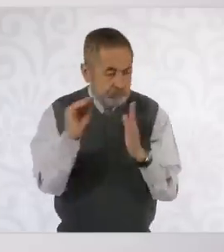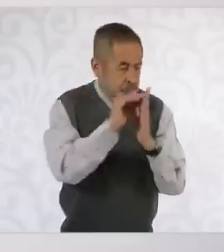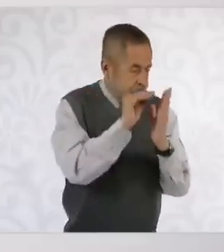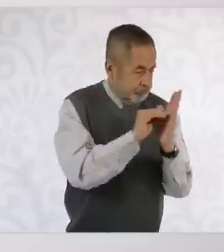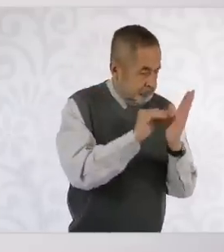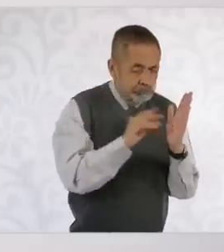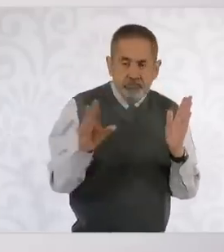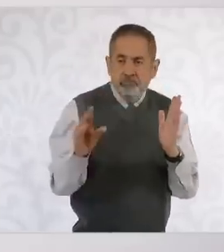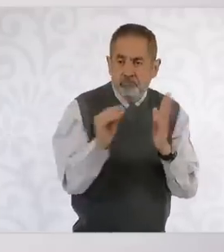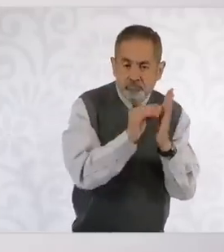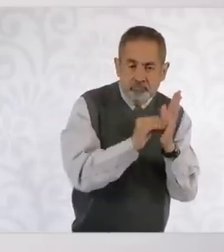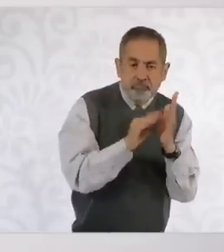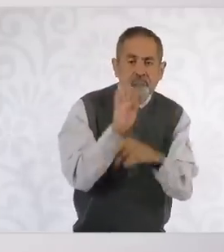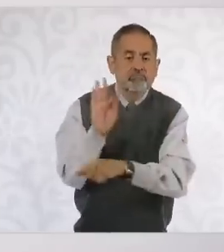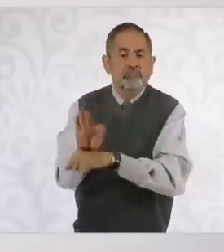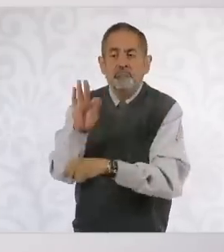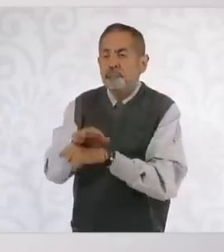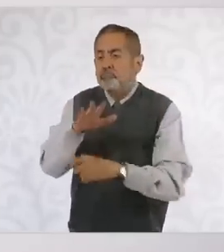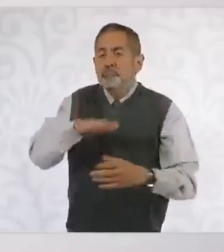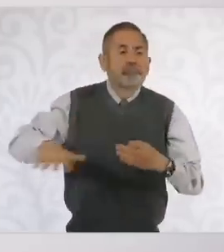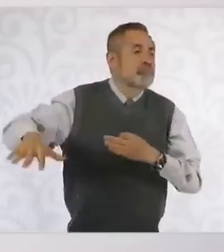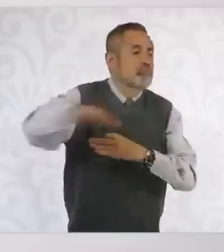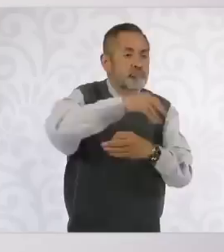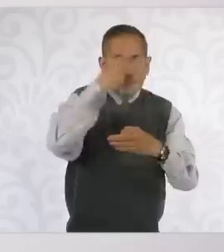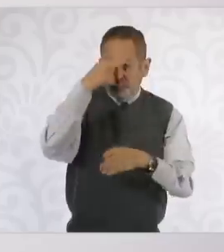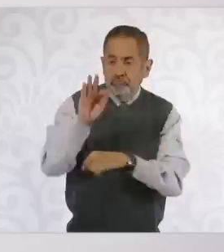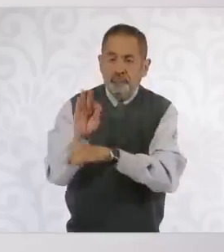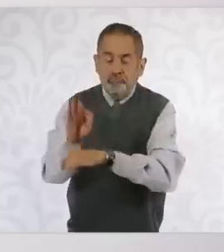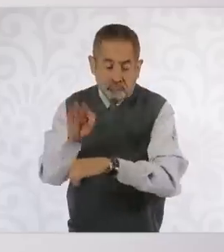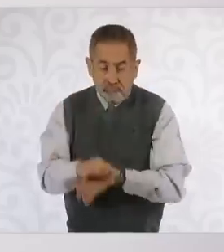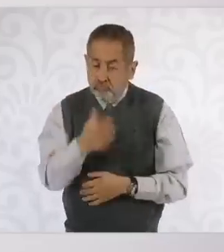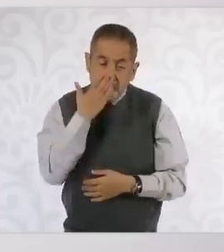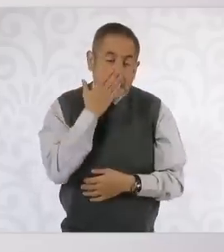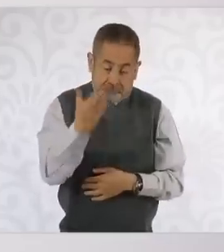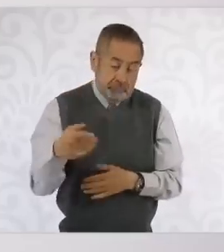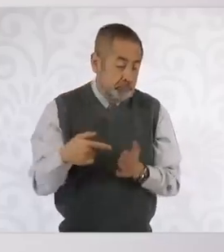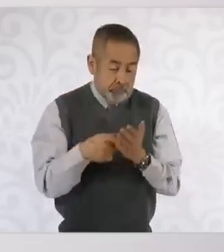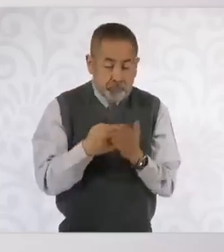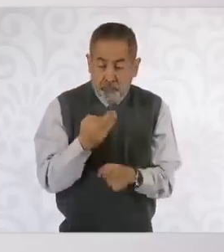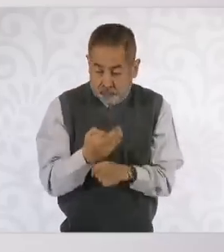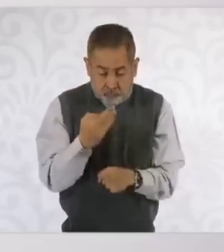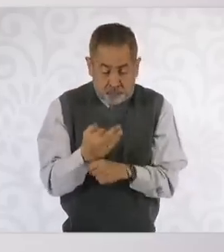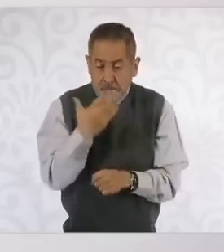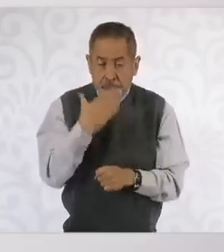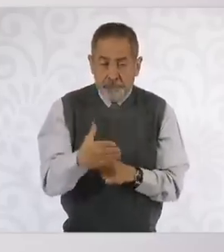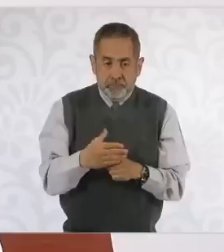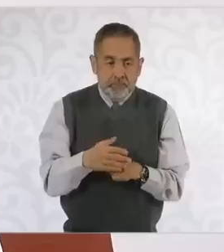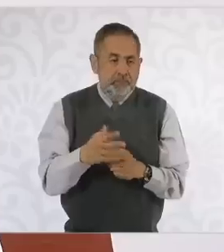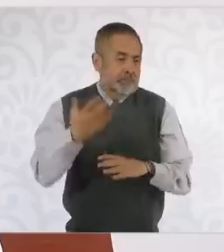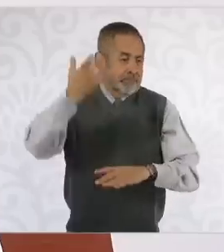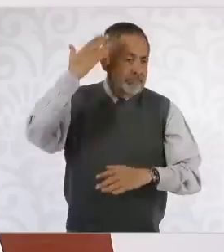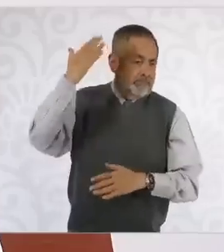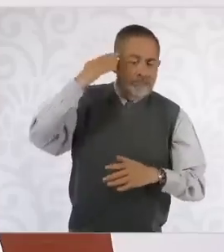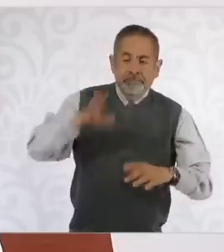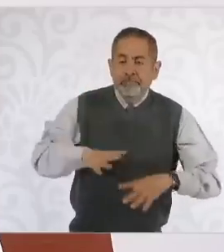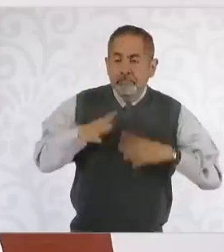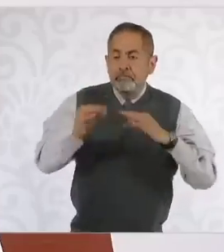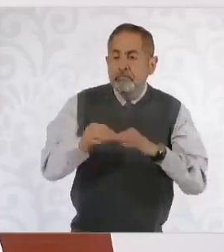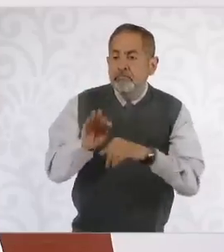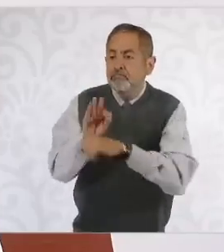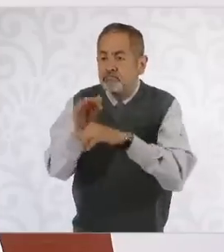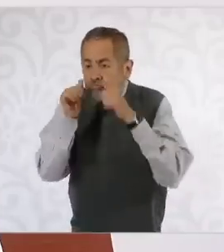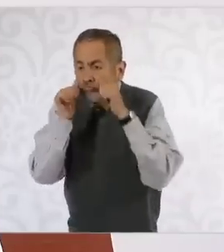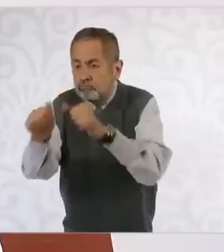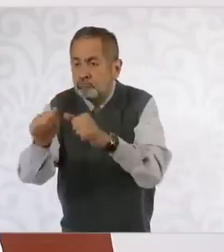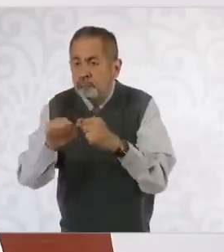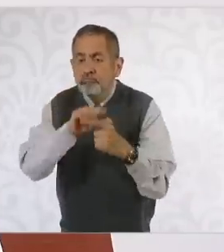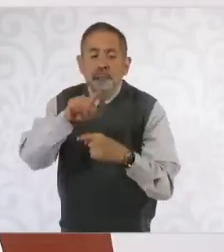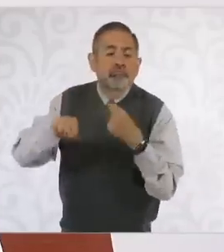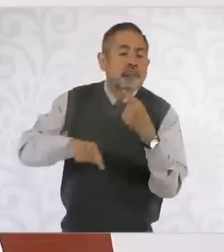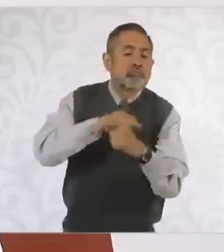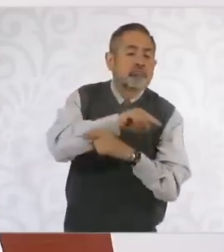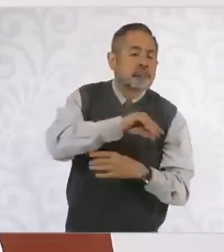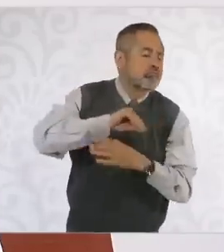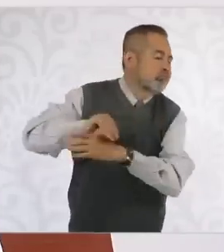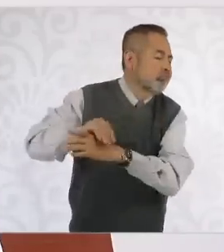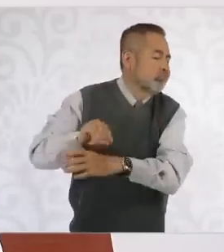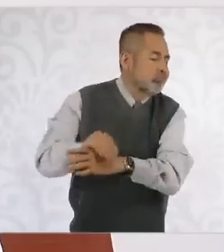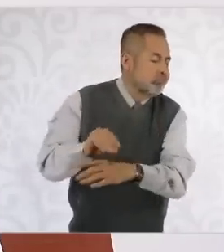del país recupera su sentido social su sentido humanista muchas reformas que tuvieron que ver